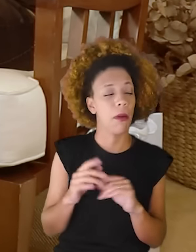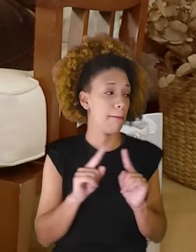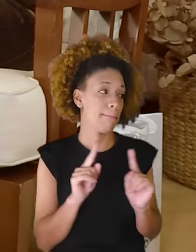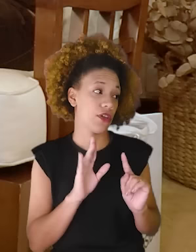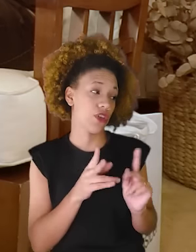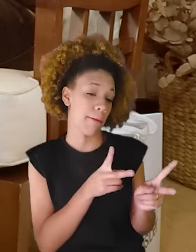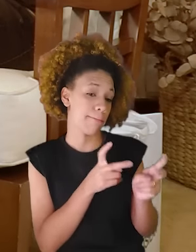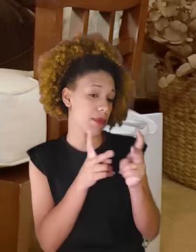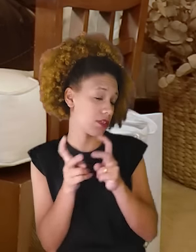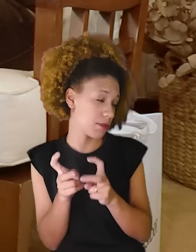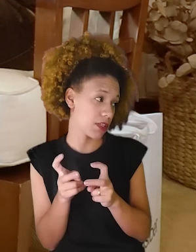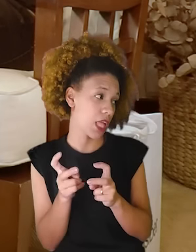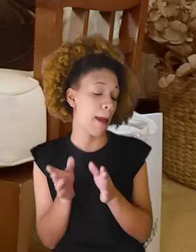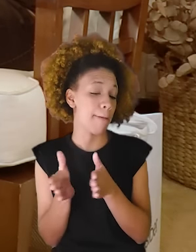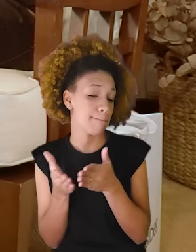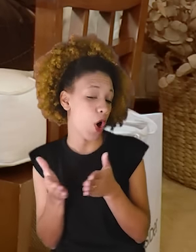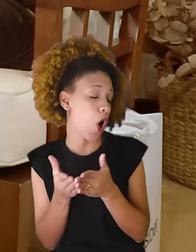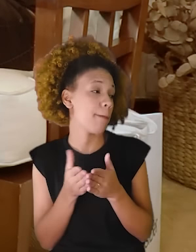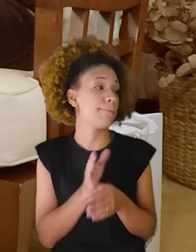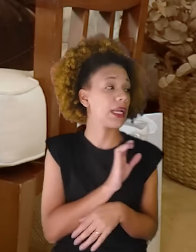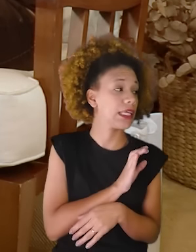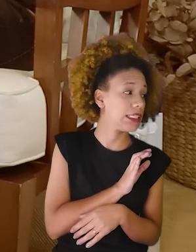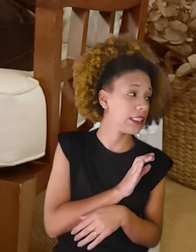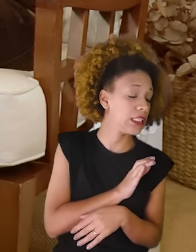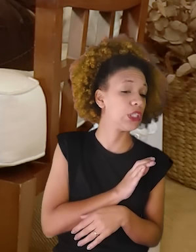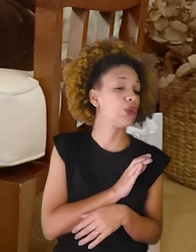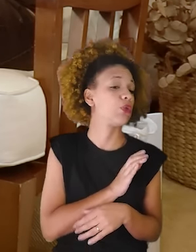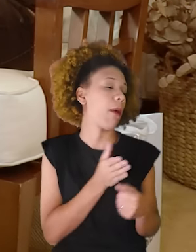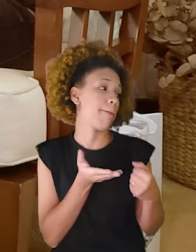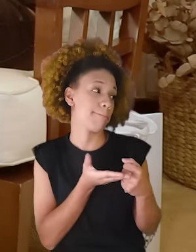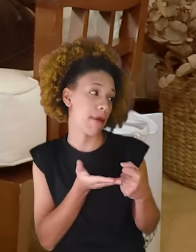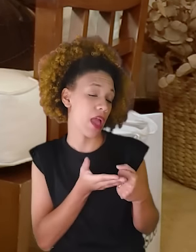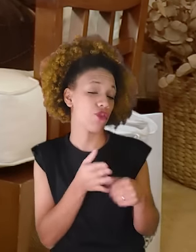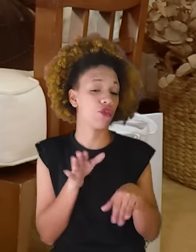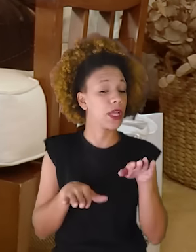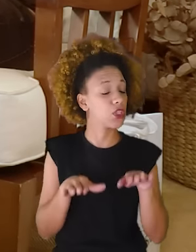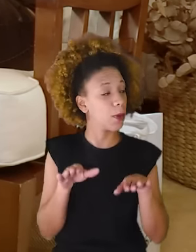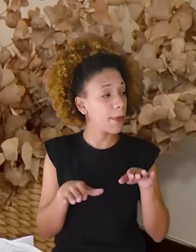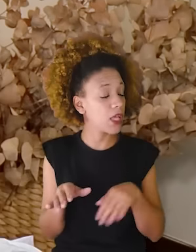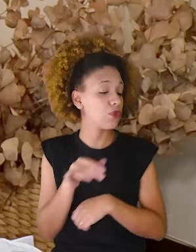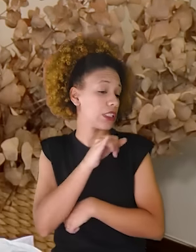já percebeu seria um público mais rico mais pobre classe média ele é o cara do Rio de Janeiro ele é